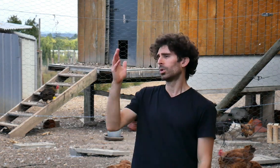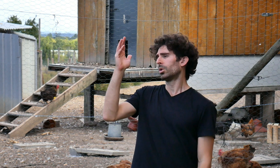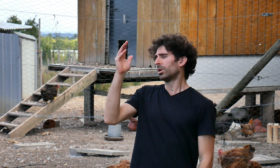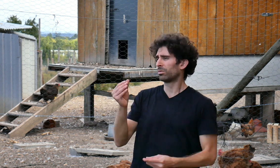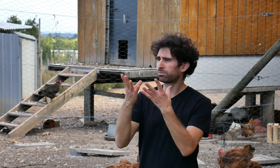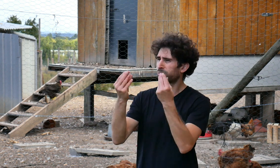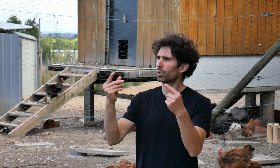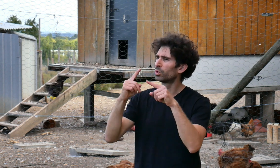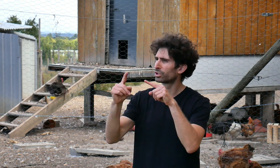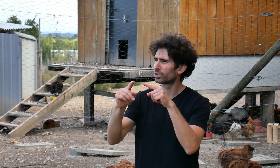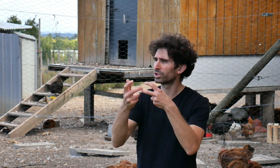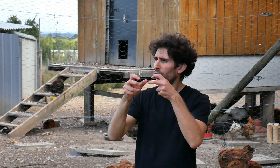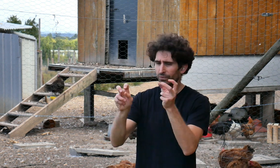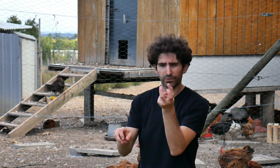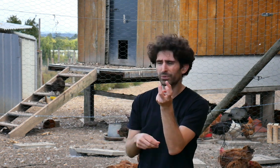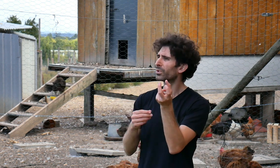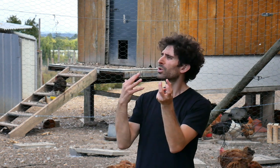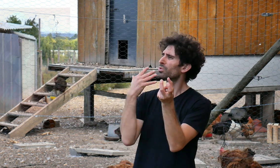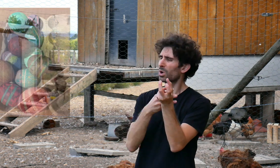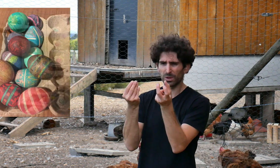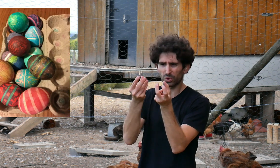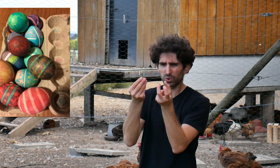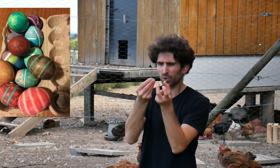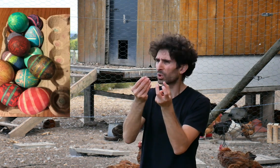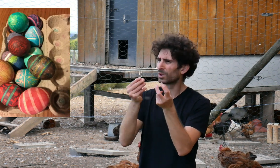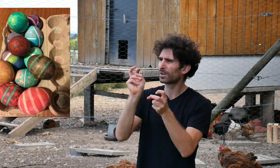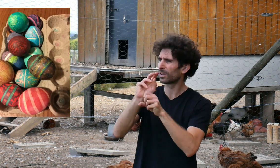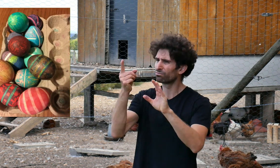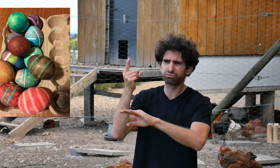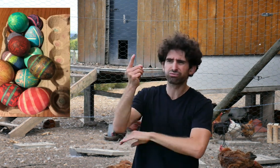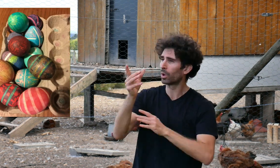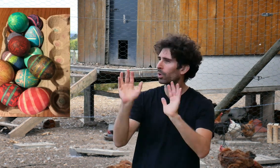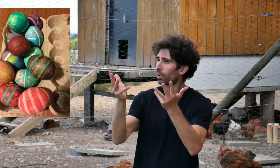Oh làlà, beaucoup de choses. Comment colorer les oeufs de manière durable ?